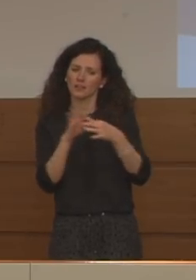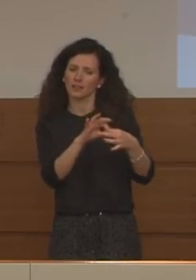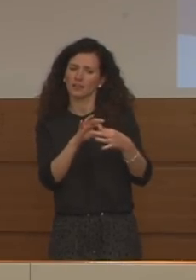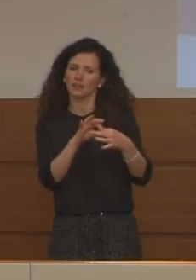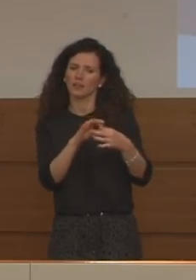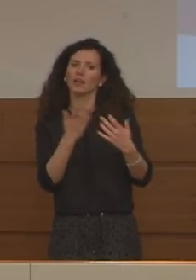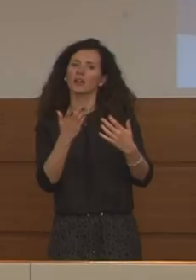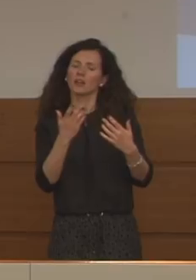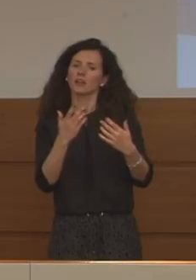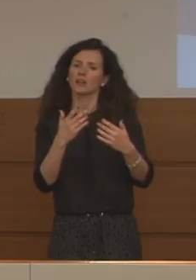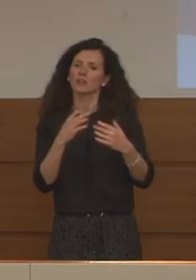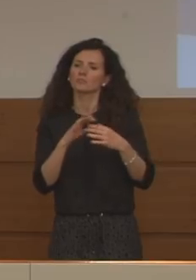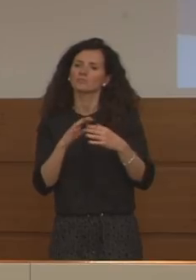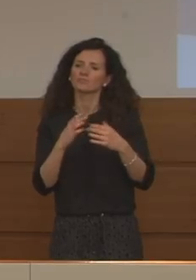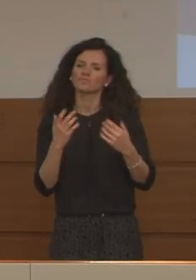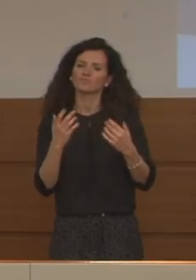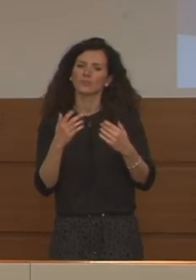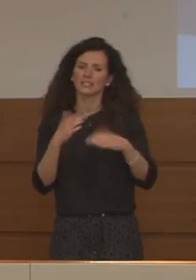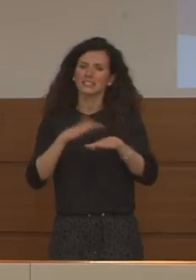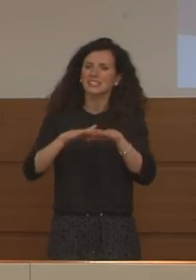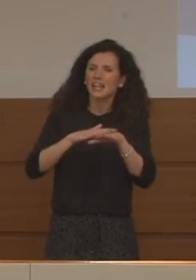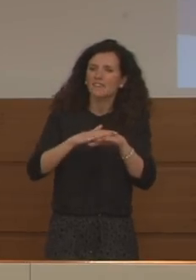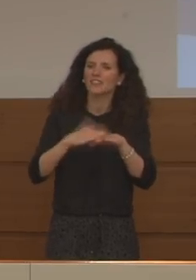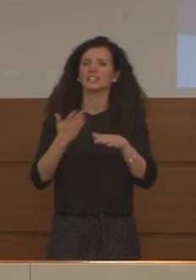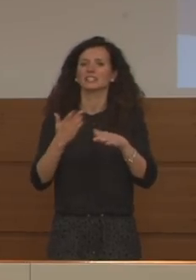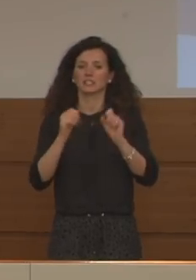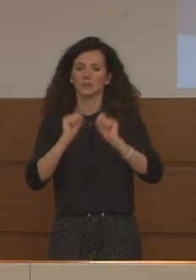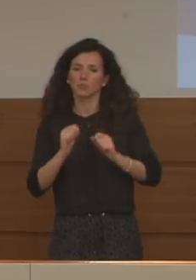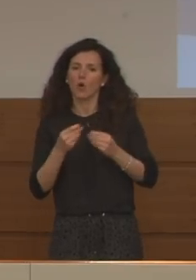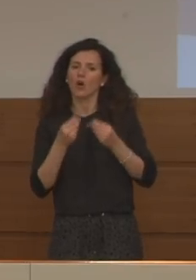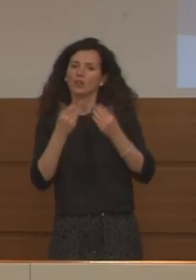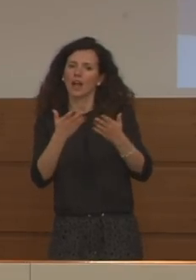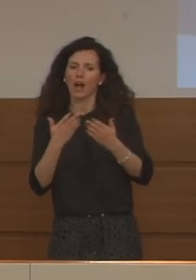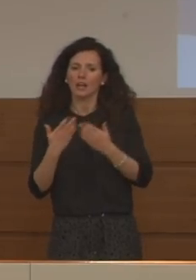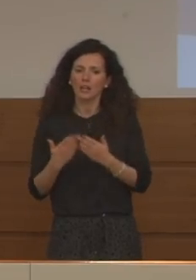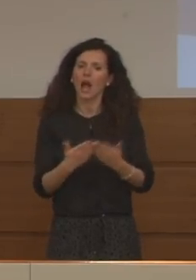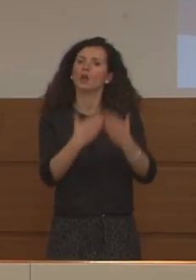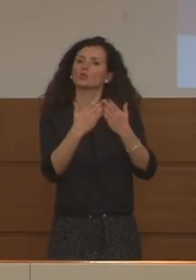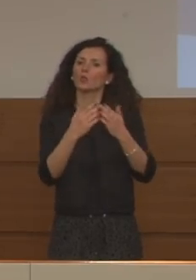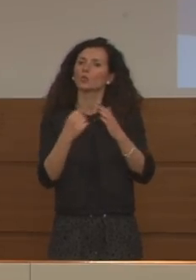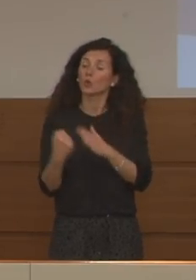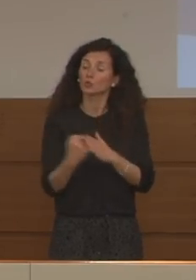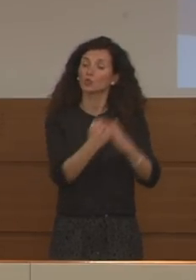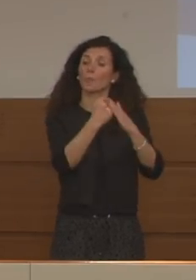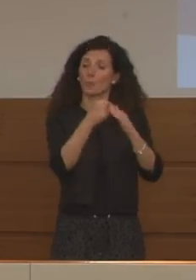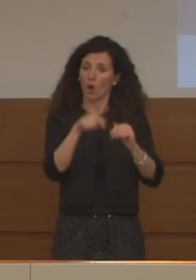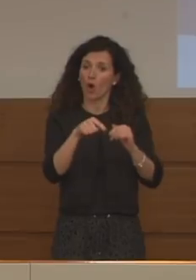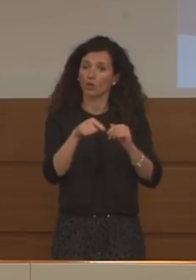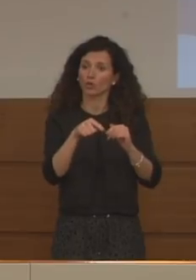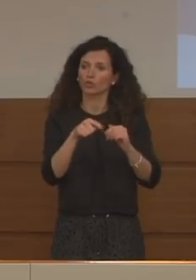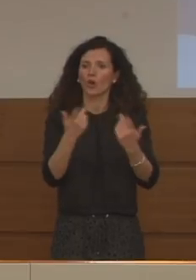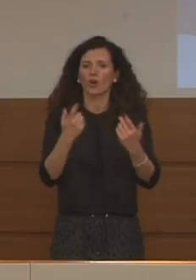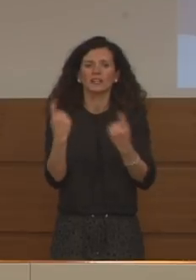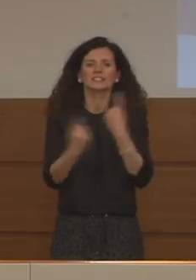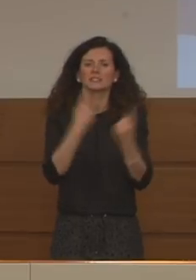che possano supportare anche questa fase di, diciamo, limitazione del movimento.